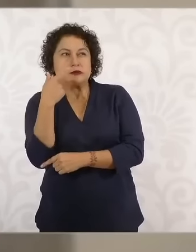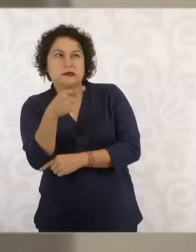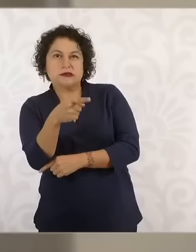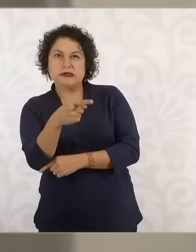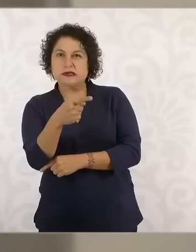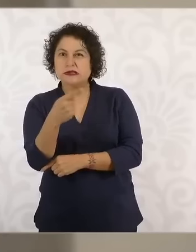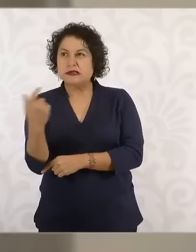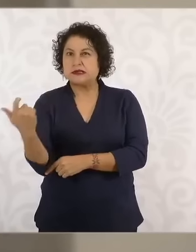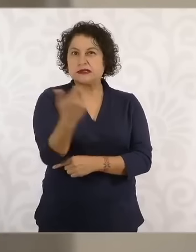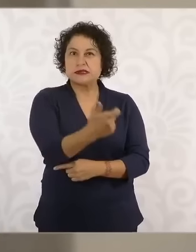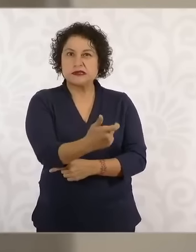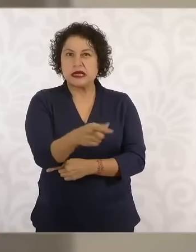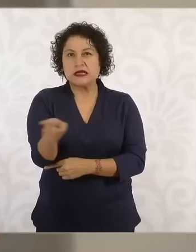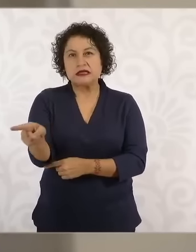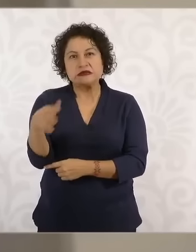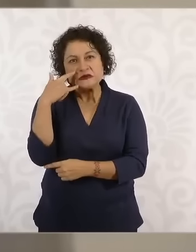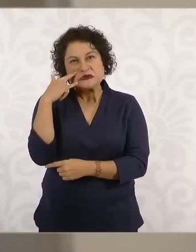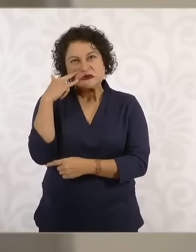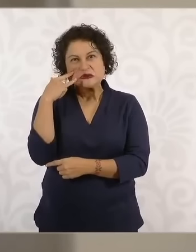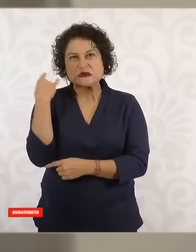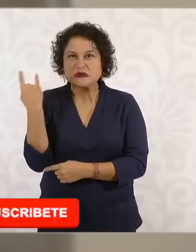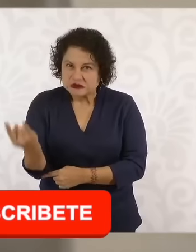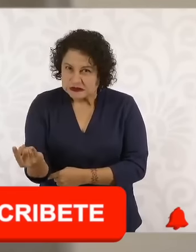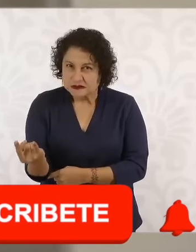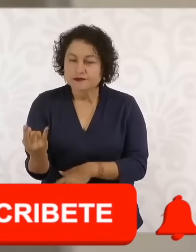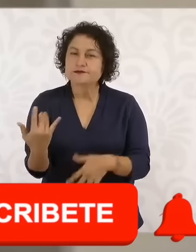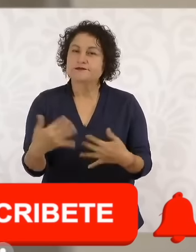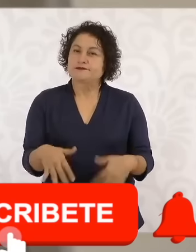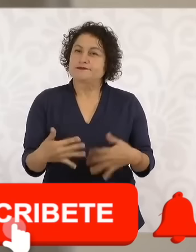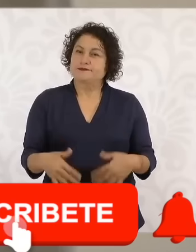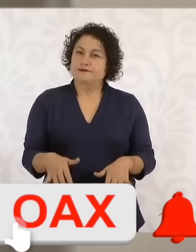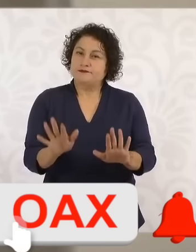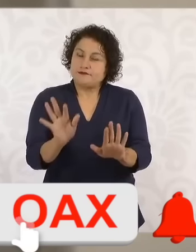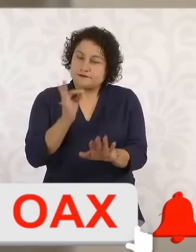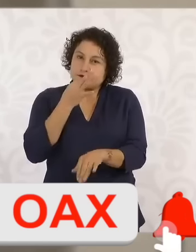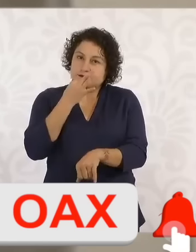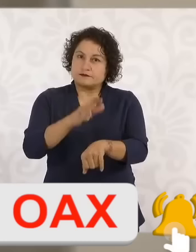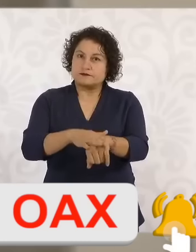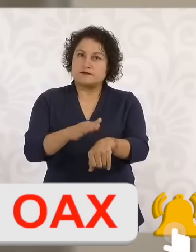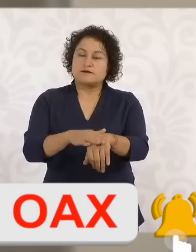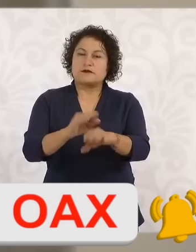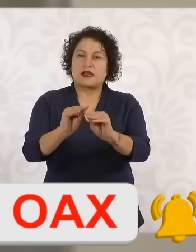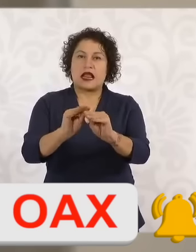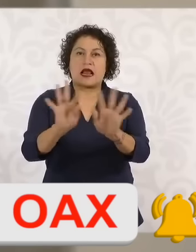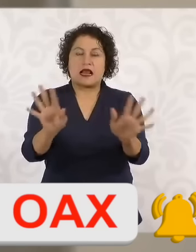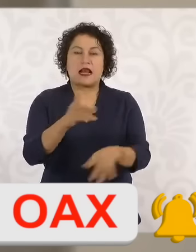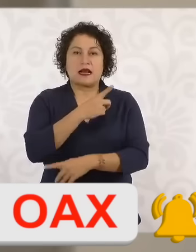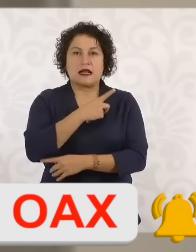especificar que no es ninguna cuestión visceral, sino que efectivamente, como dice usted, la es la